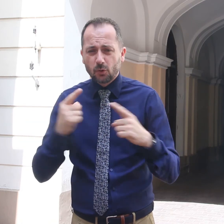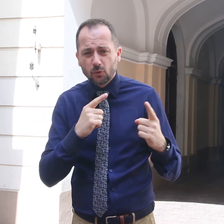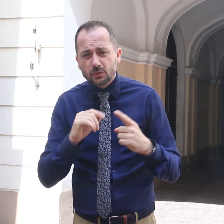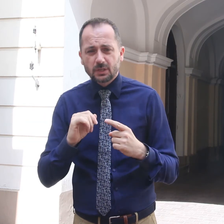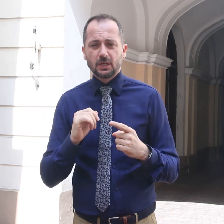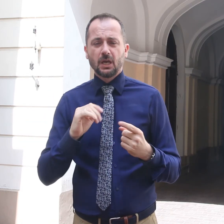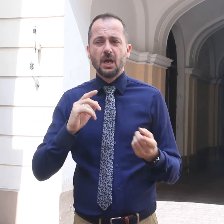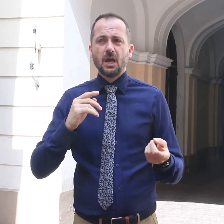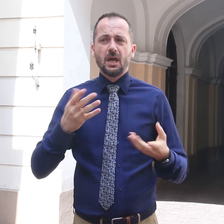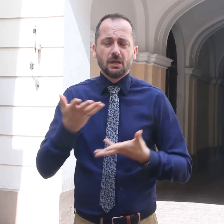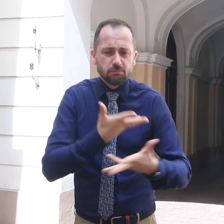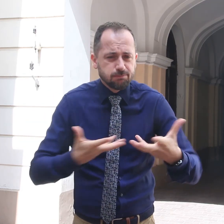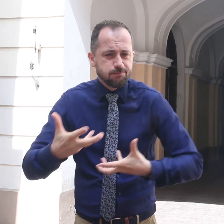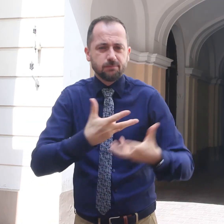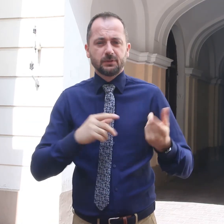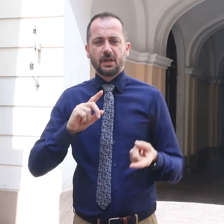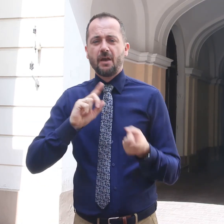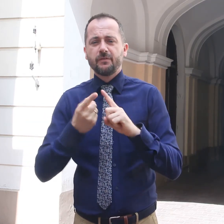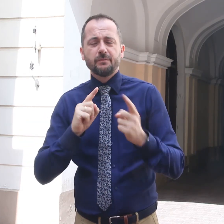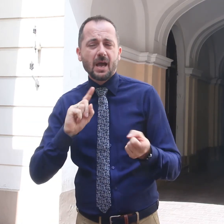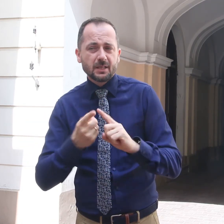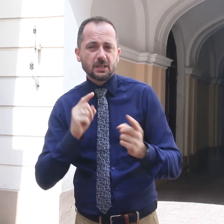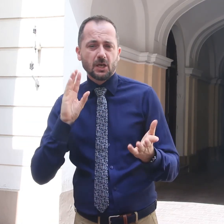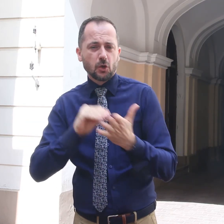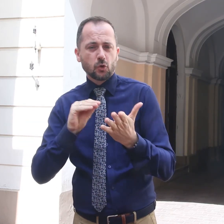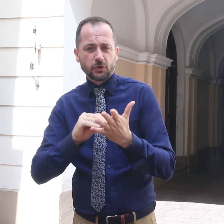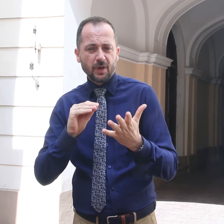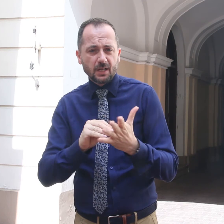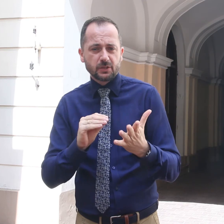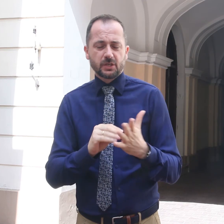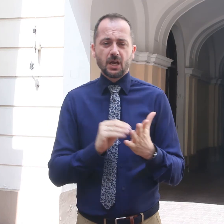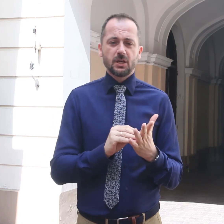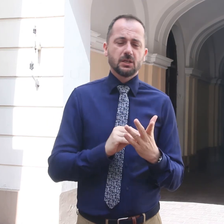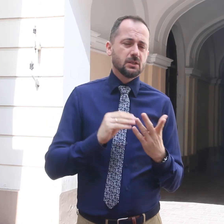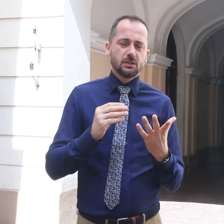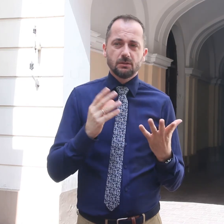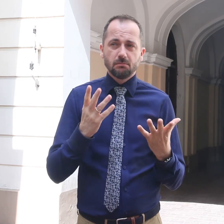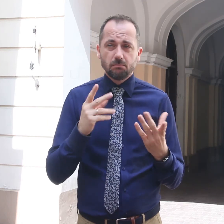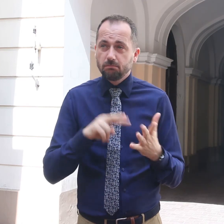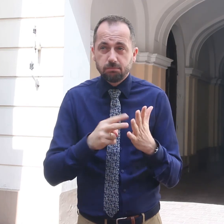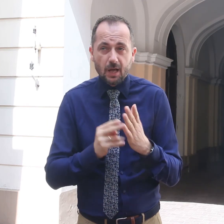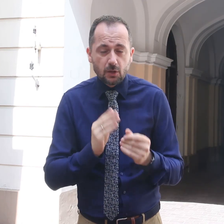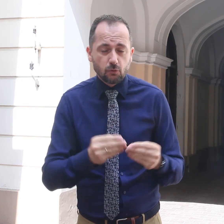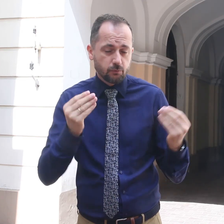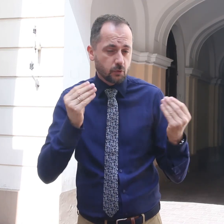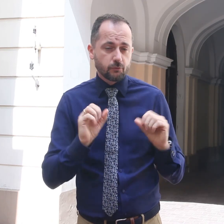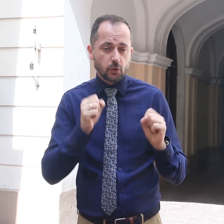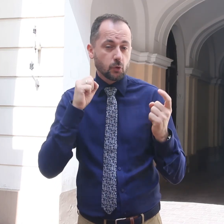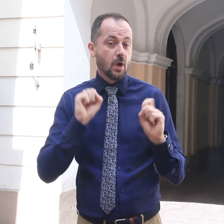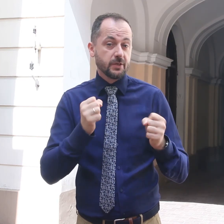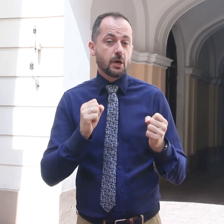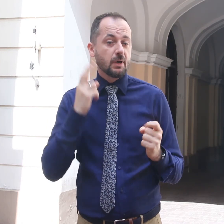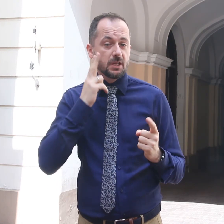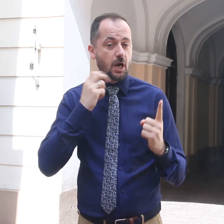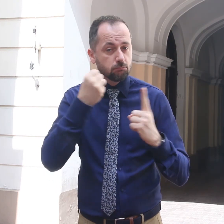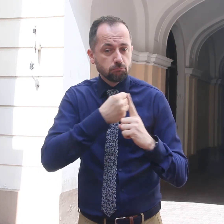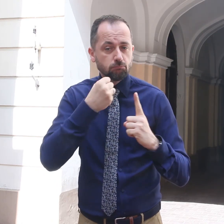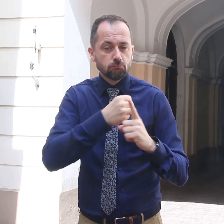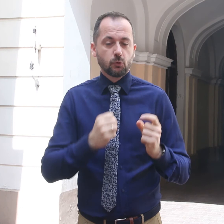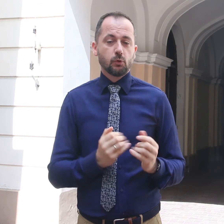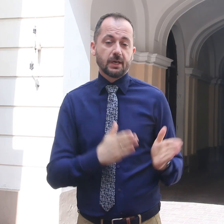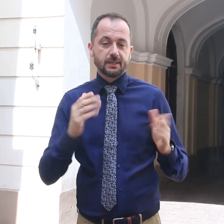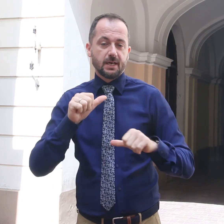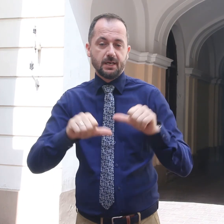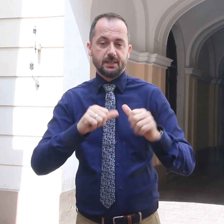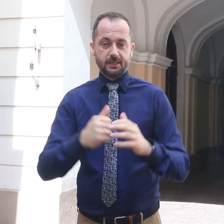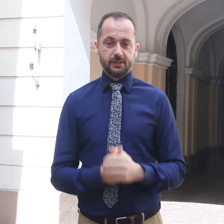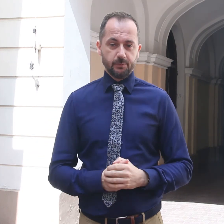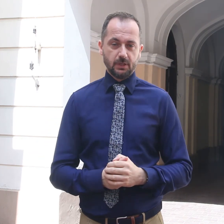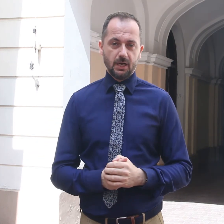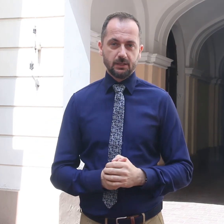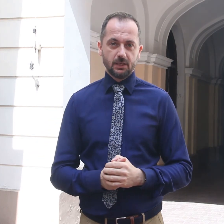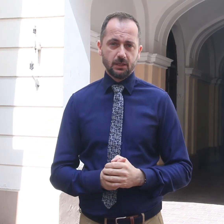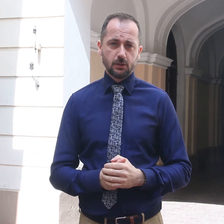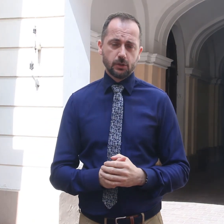Okazją do nawiązania nowych kontaktów, wymiany doświadczeń dot. działalności na rzecz środowiska osób głuchych.